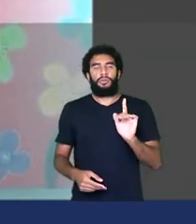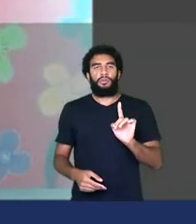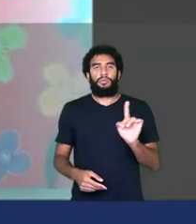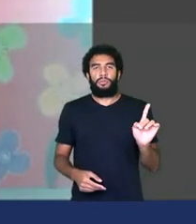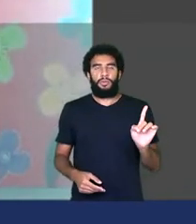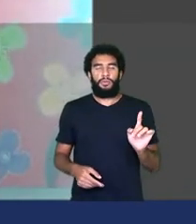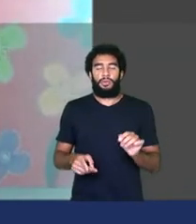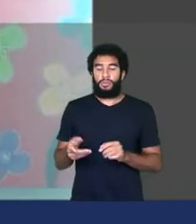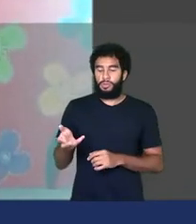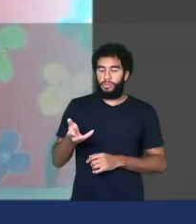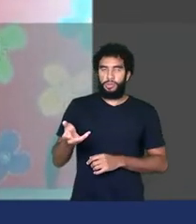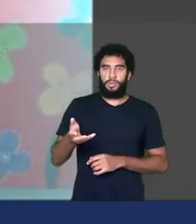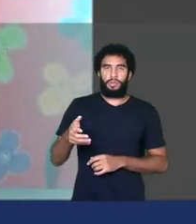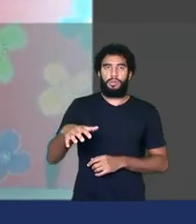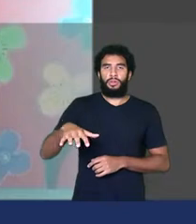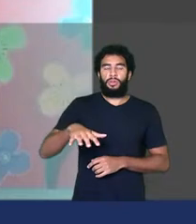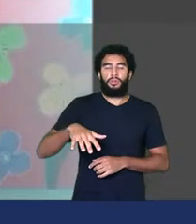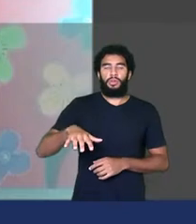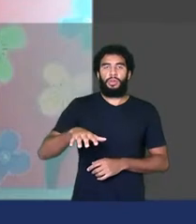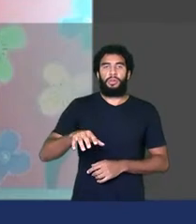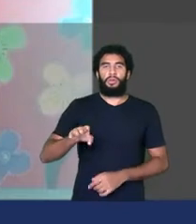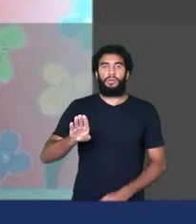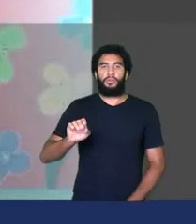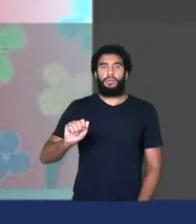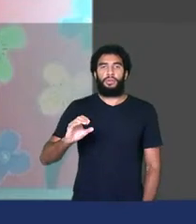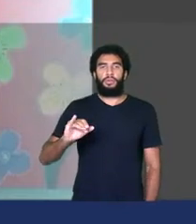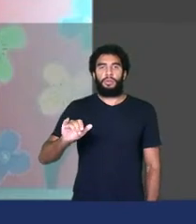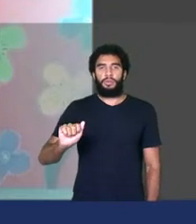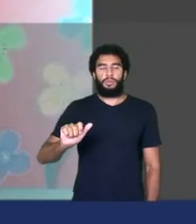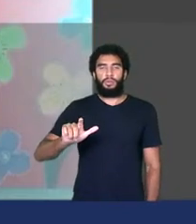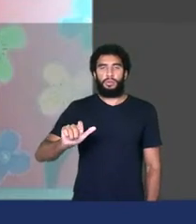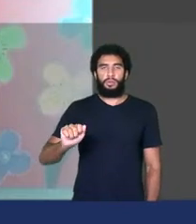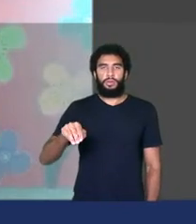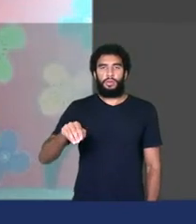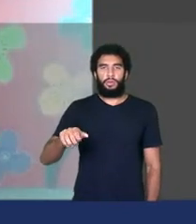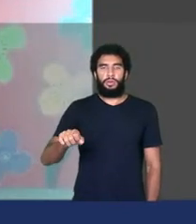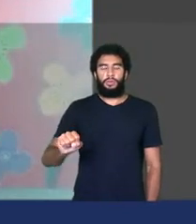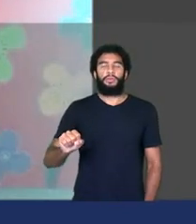NACIONAL, ELES QUEREM COLOCAR NA BACIA DAS ALMAS, A PRIVATIZAÇÃO DA PETROBRAS,